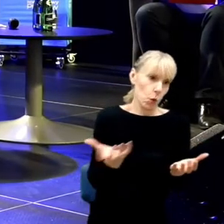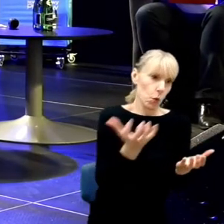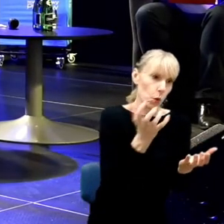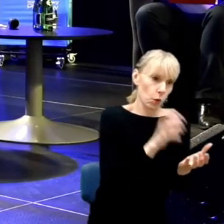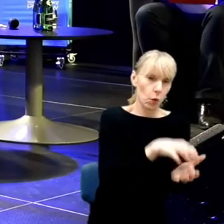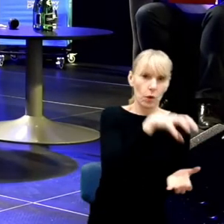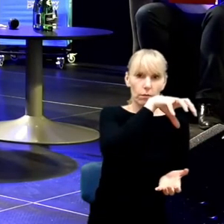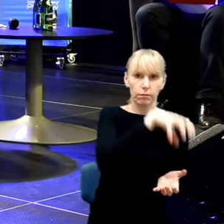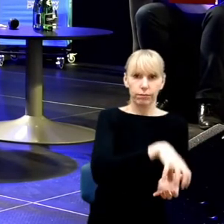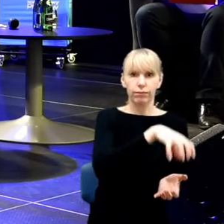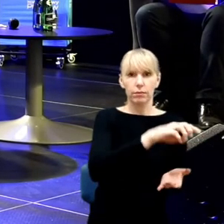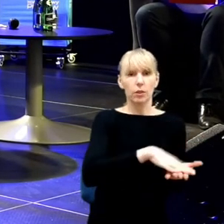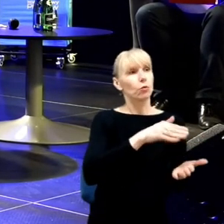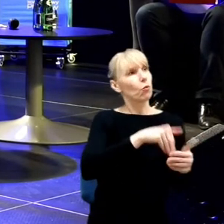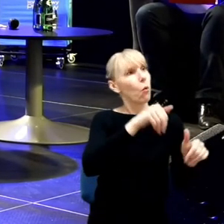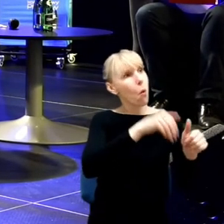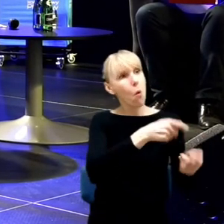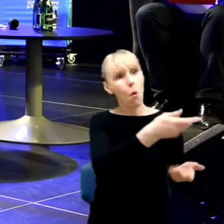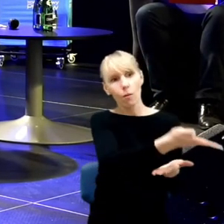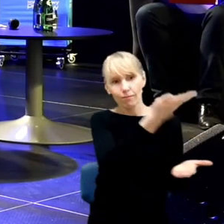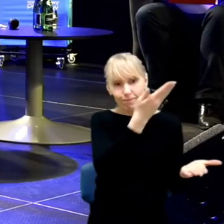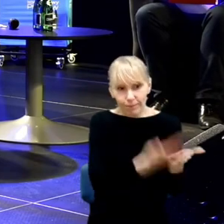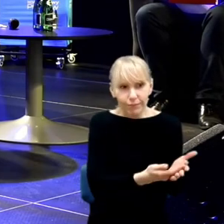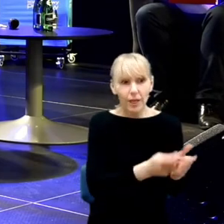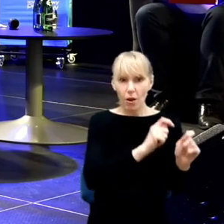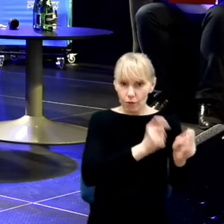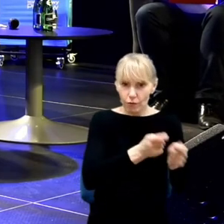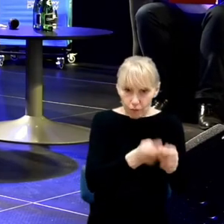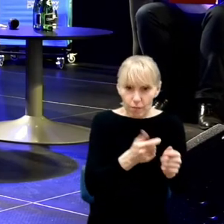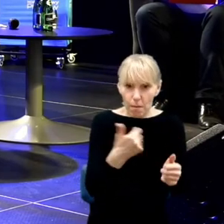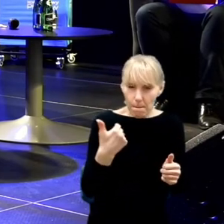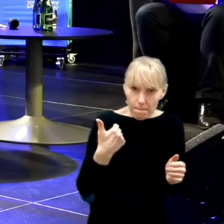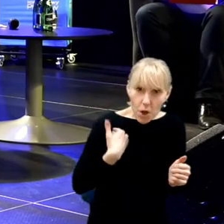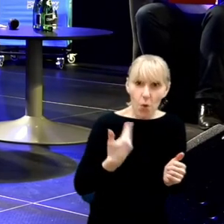Dlatego jeżeli tutaj wśród Państwa są osoby, które dostały taką informację,